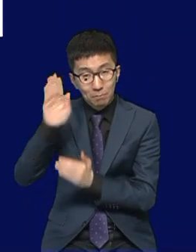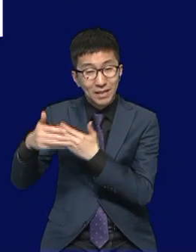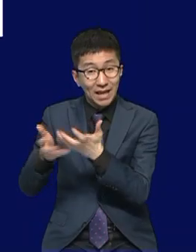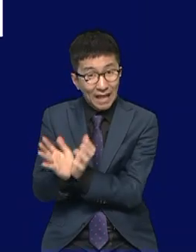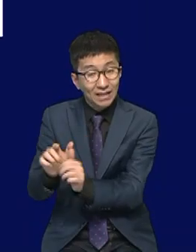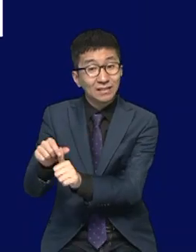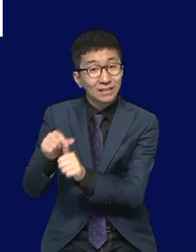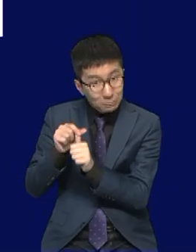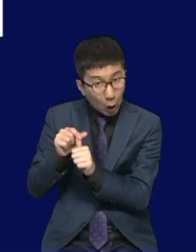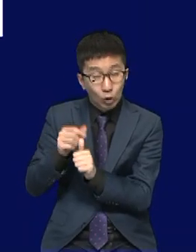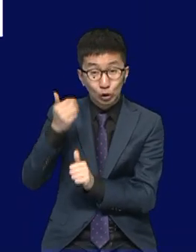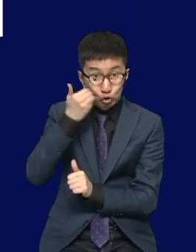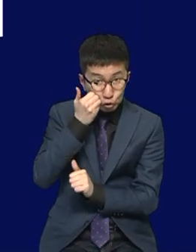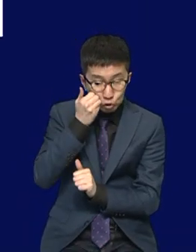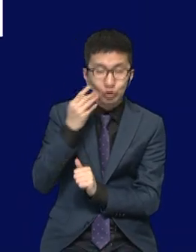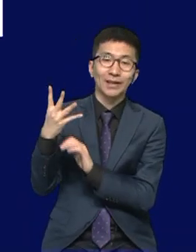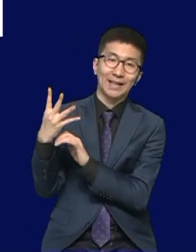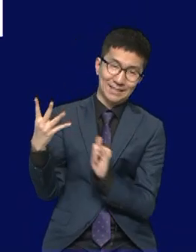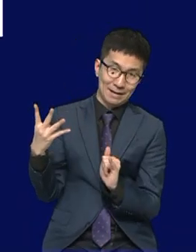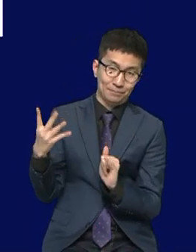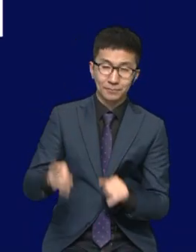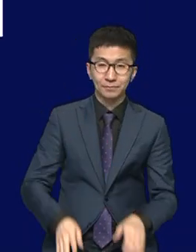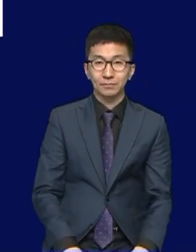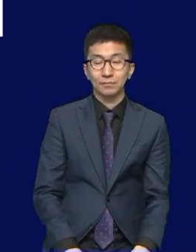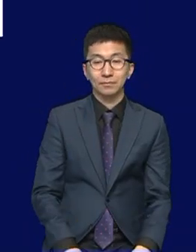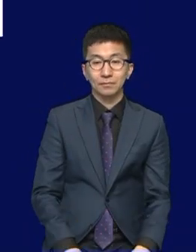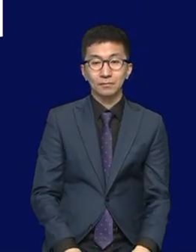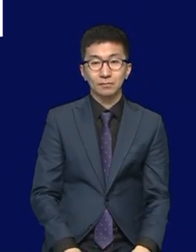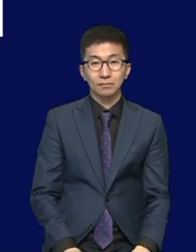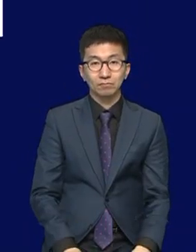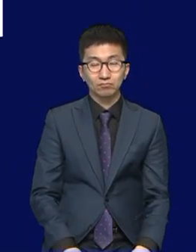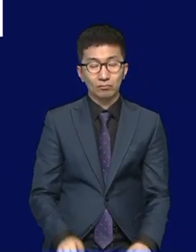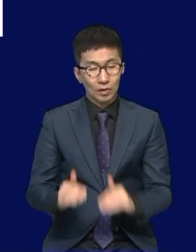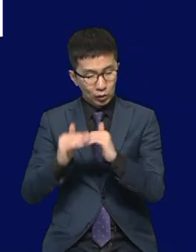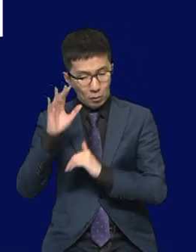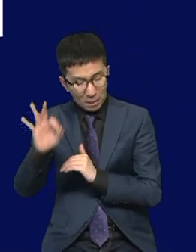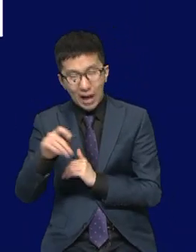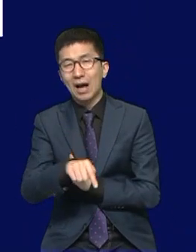이종석, 이영진 재판관은 입법 절차와 내용을 문제 삼아 일관되게 인용 의견을 냈습니다.